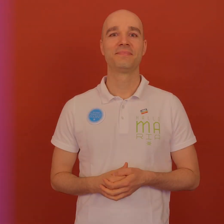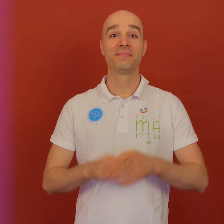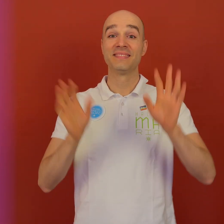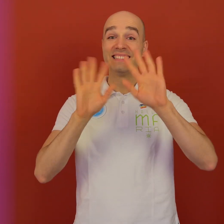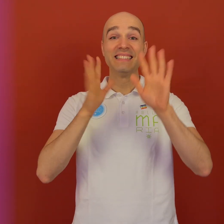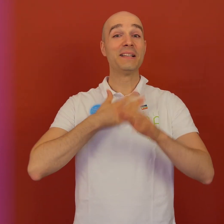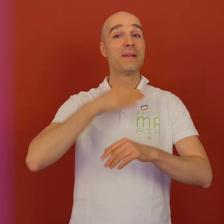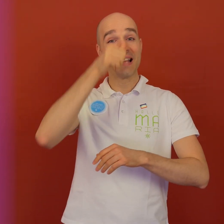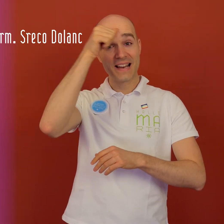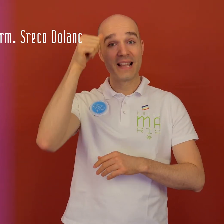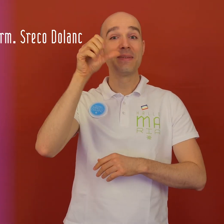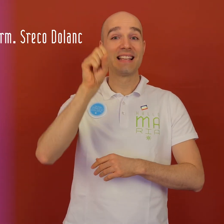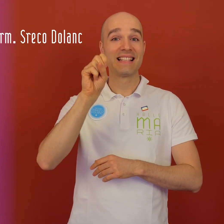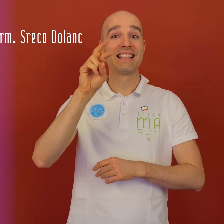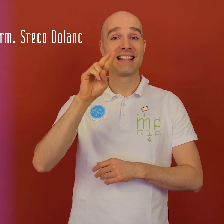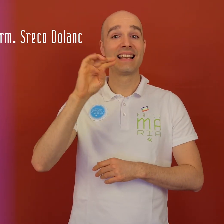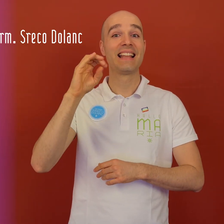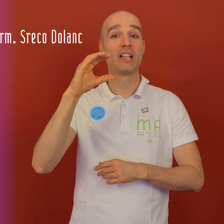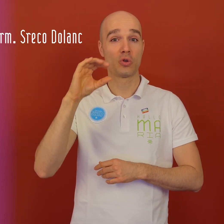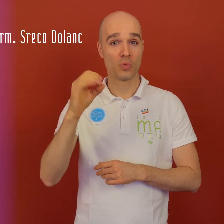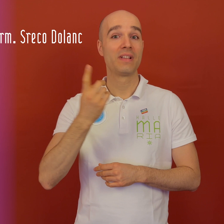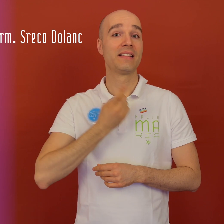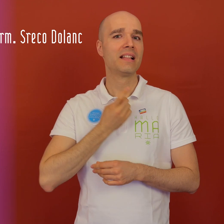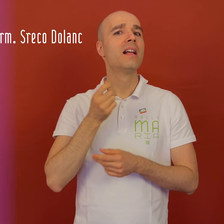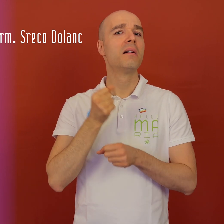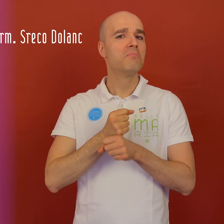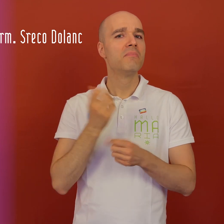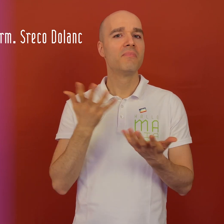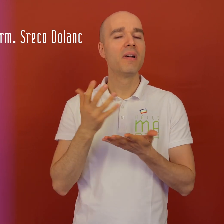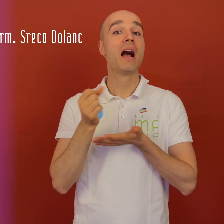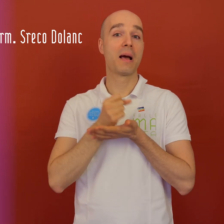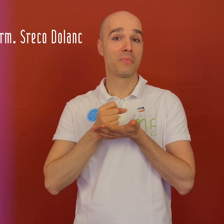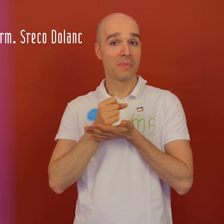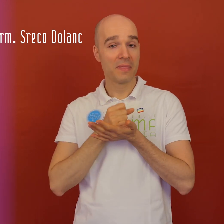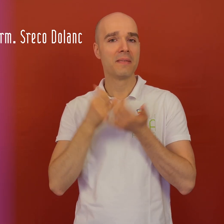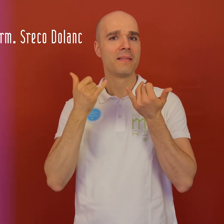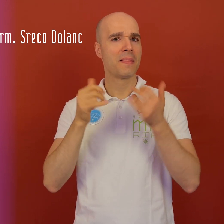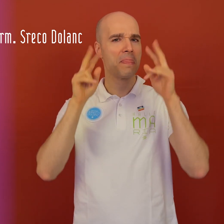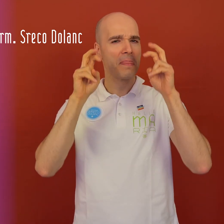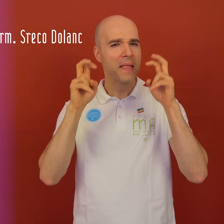Hallo! Mein Name ist Sreco und ich bin Apotheker.